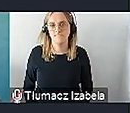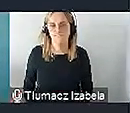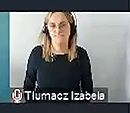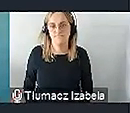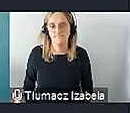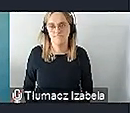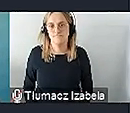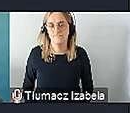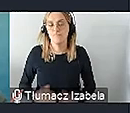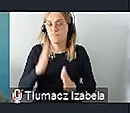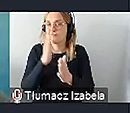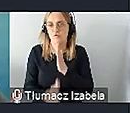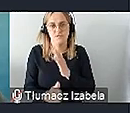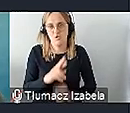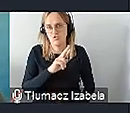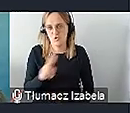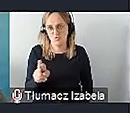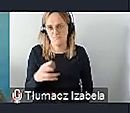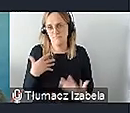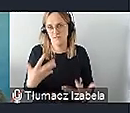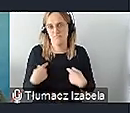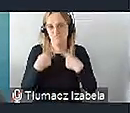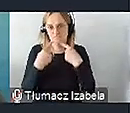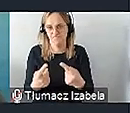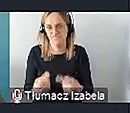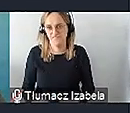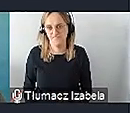Prosta rzecz, o której chciałbym powiedzieć, to jest to,